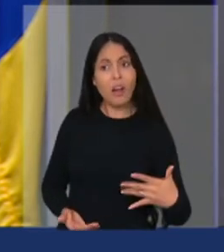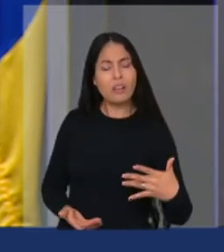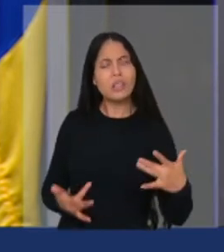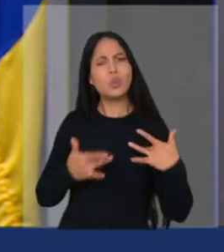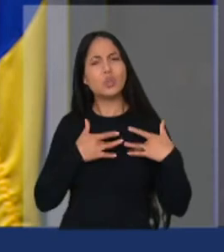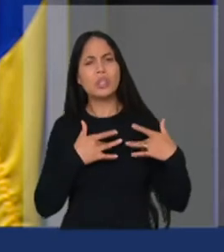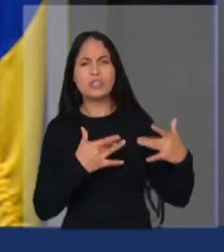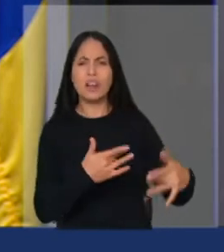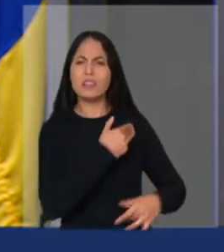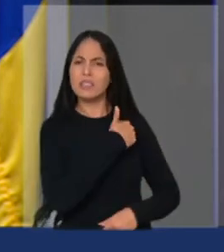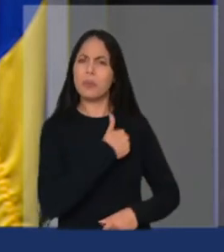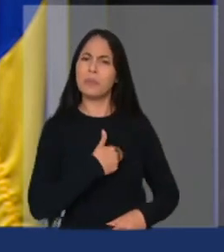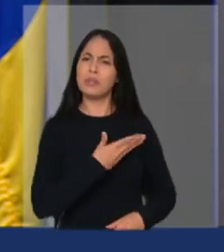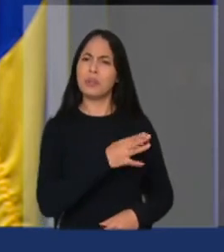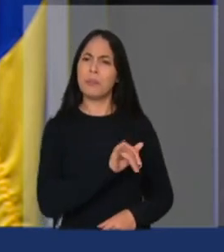PARLAMENTO NÃO PODE SE CALAR. ANOS, ELE ELEGEU BOLSONARO PARA PRESIDENTE DA REPÚBLICA.